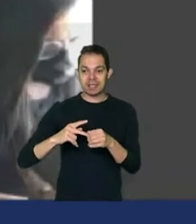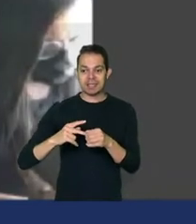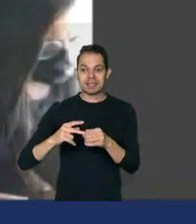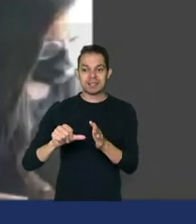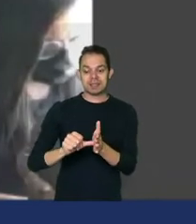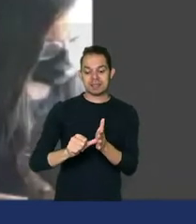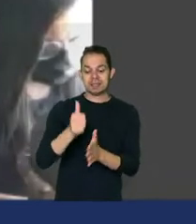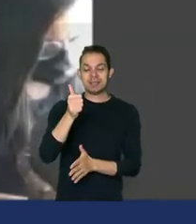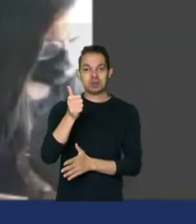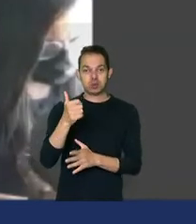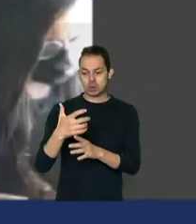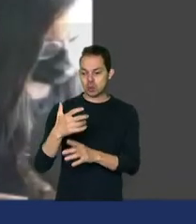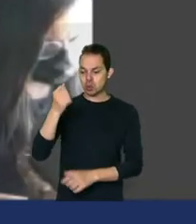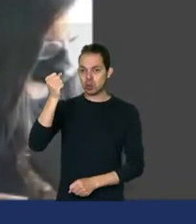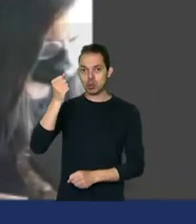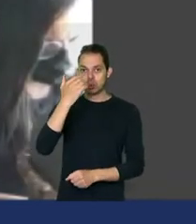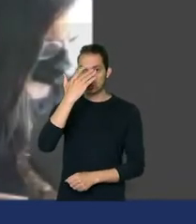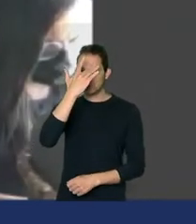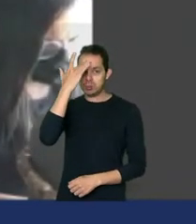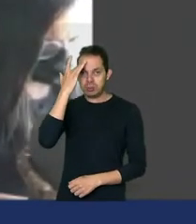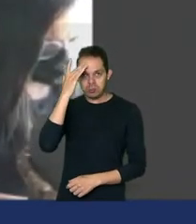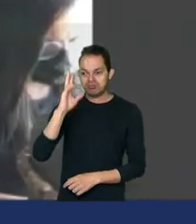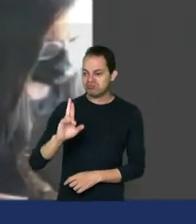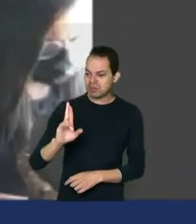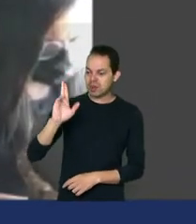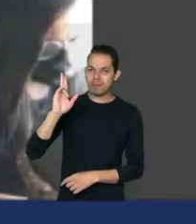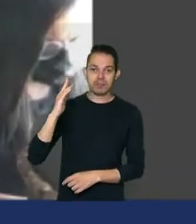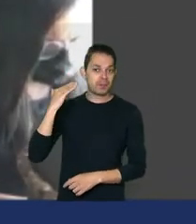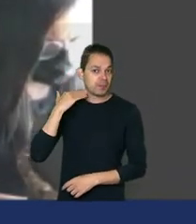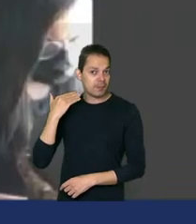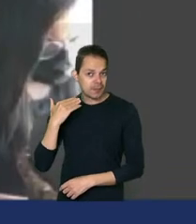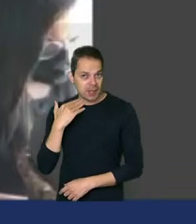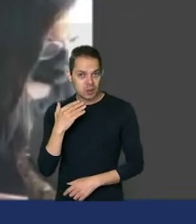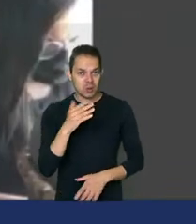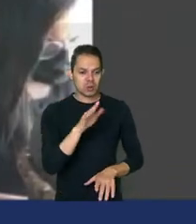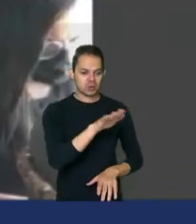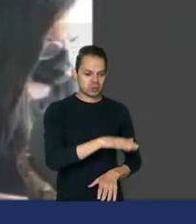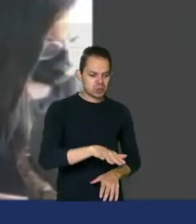PENSAR A PETROBRAS SERVINDO PRIMEIRO AO LUCRO DOS BANQUEIROS, EM DETRIMENTO DO